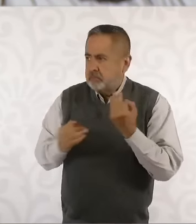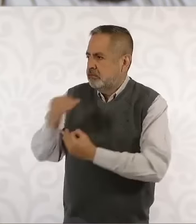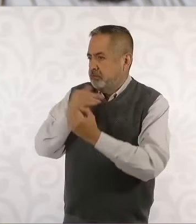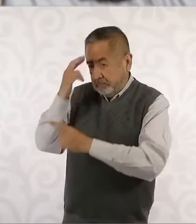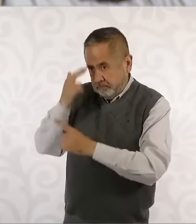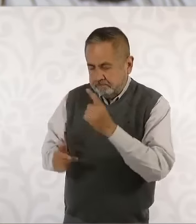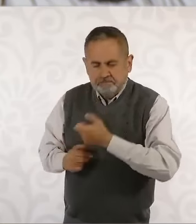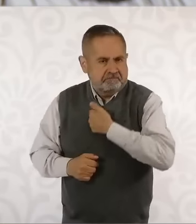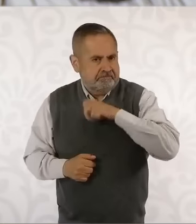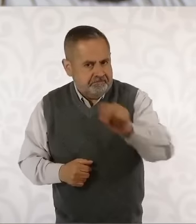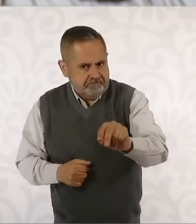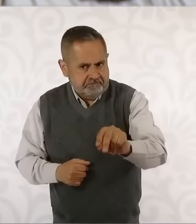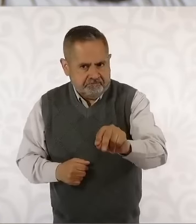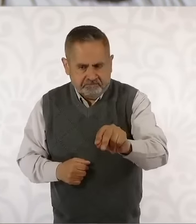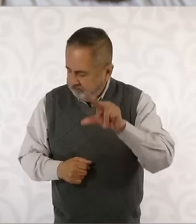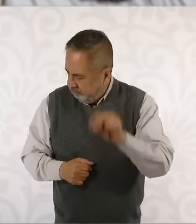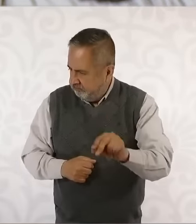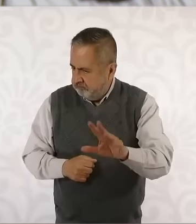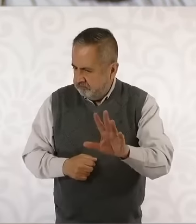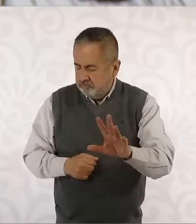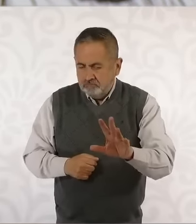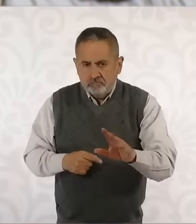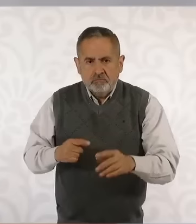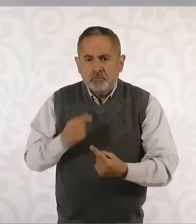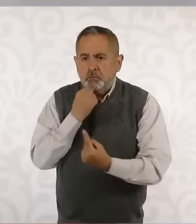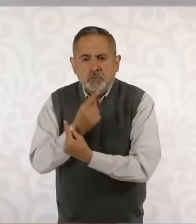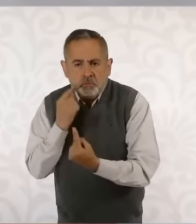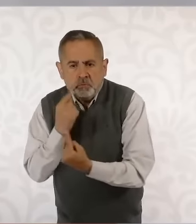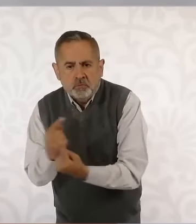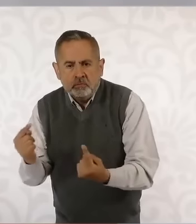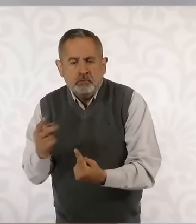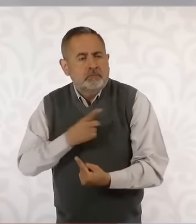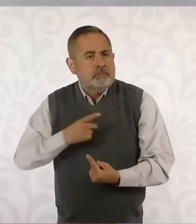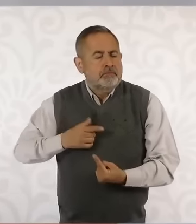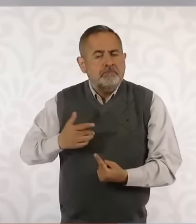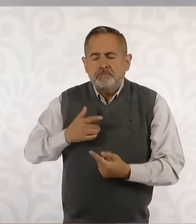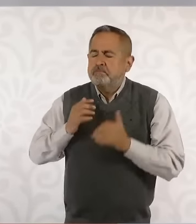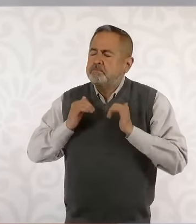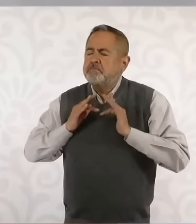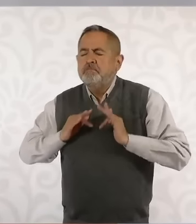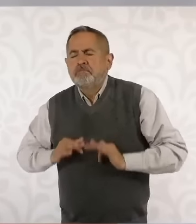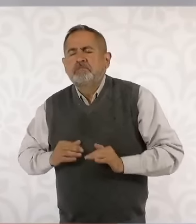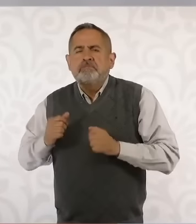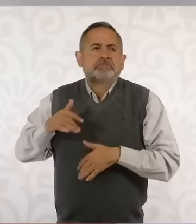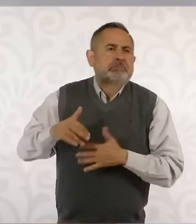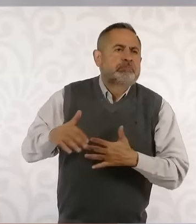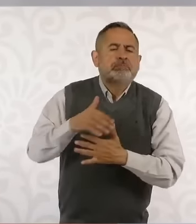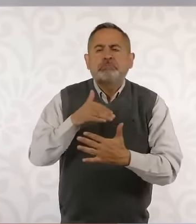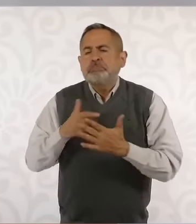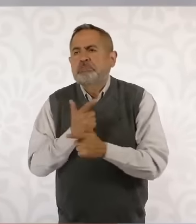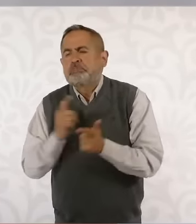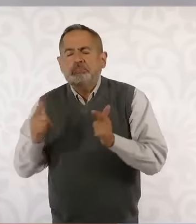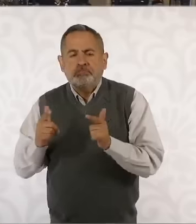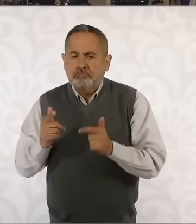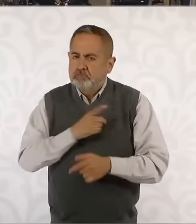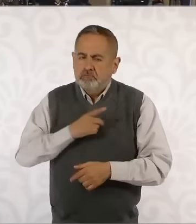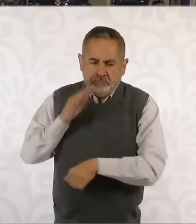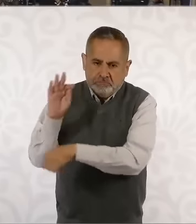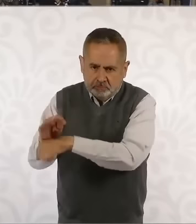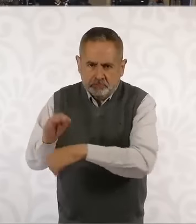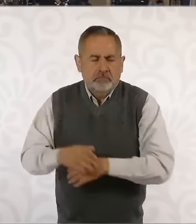de que en efecto las niñas se sientan seguras y libres en nuestro país. Permítame cambiar de tema,